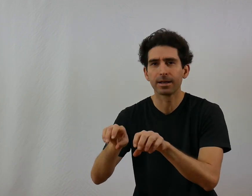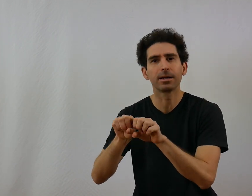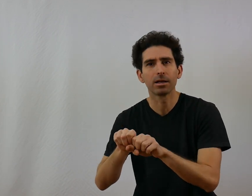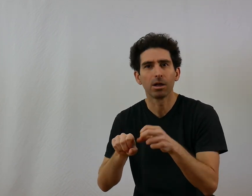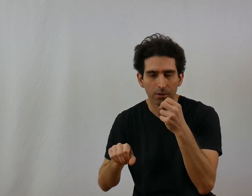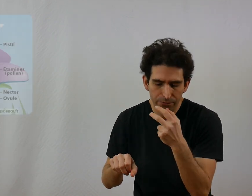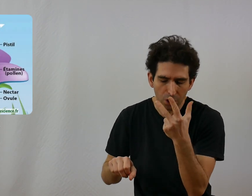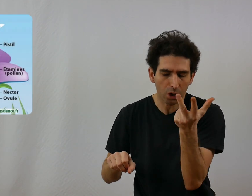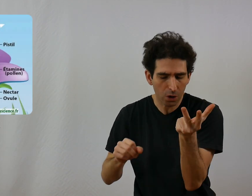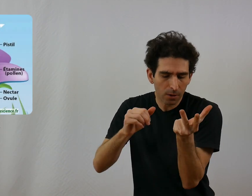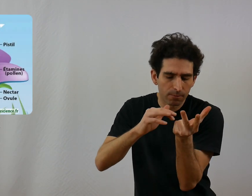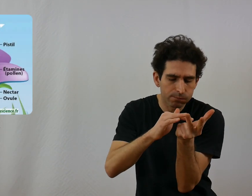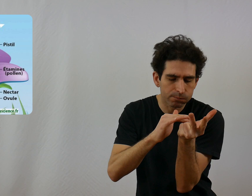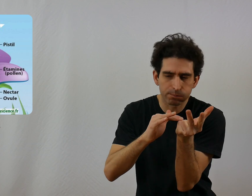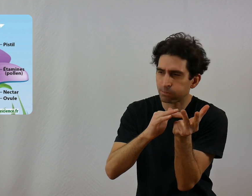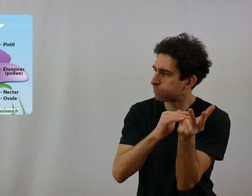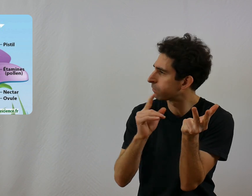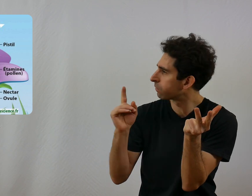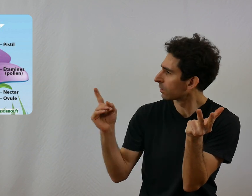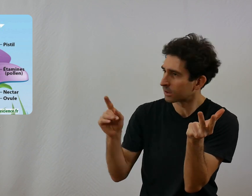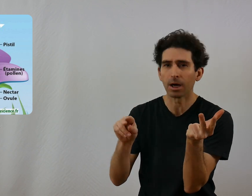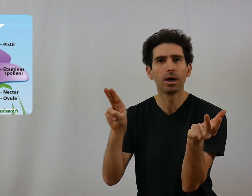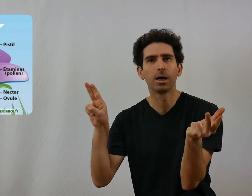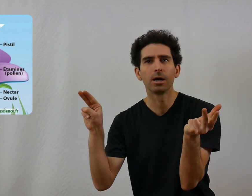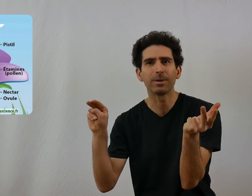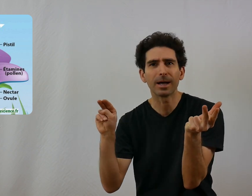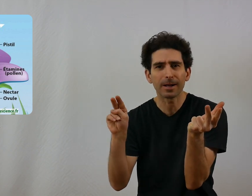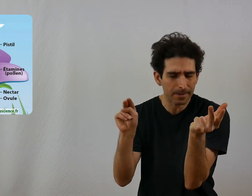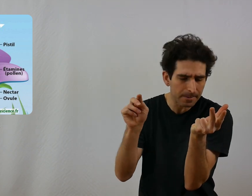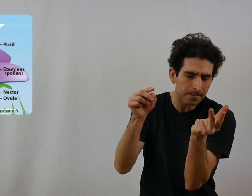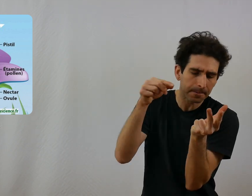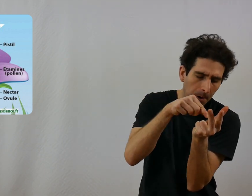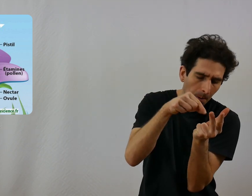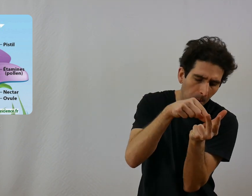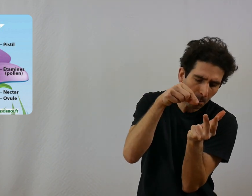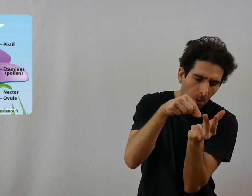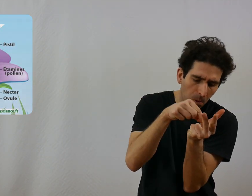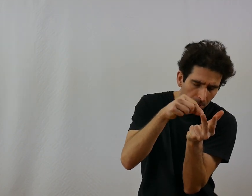à partir du nectar des fleurs.